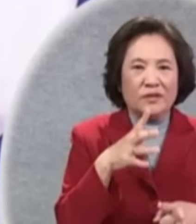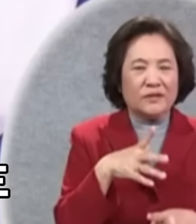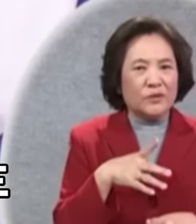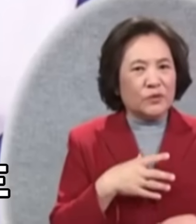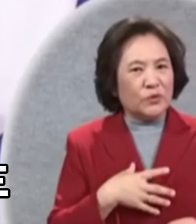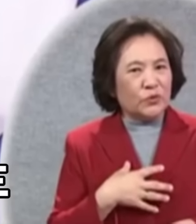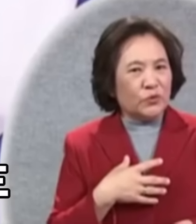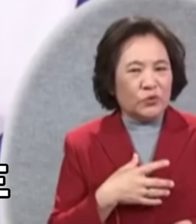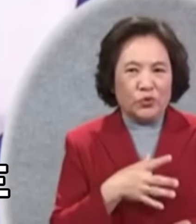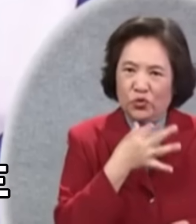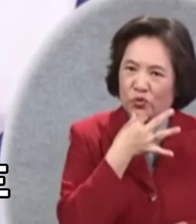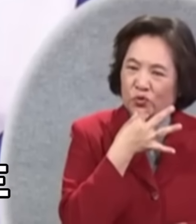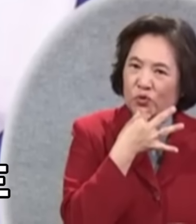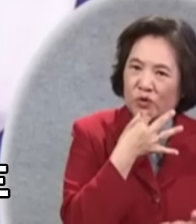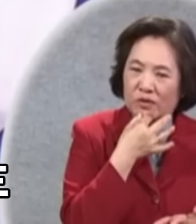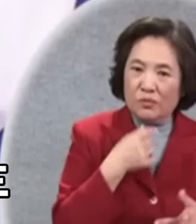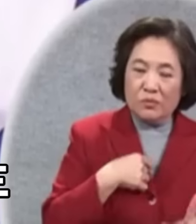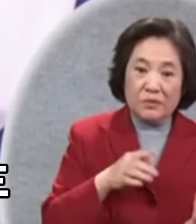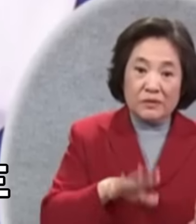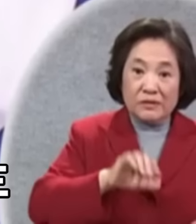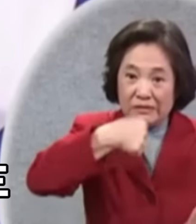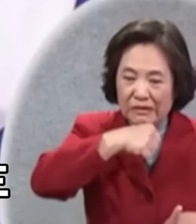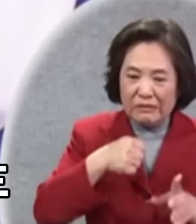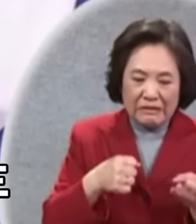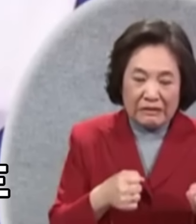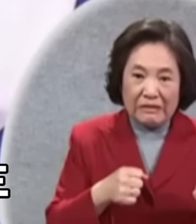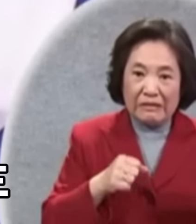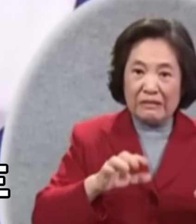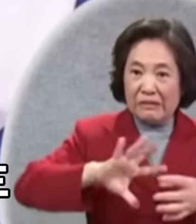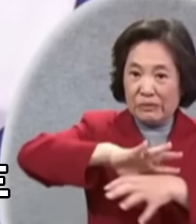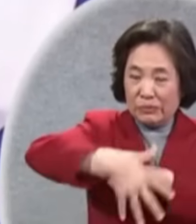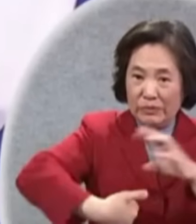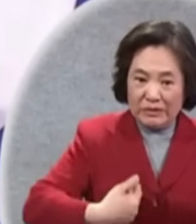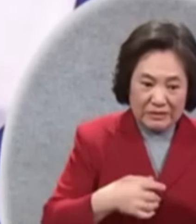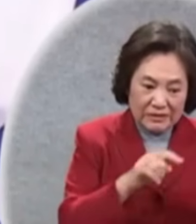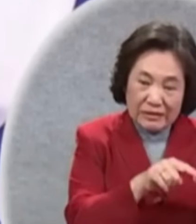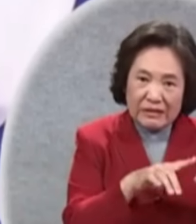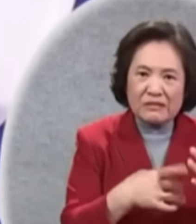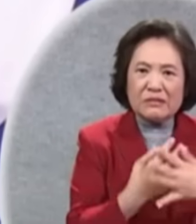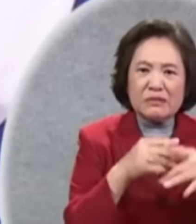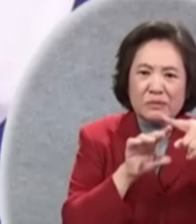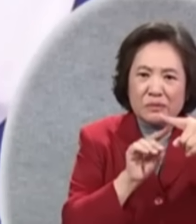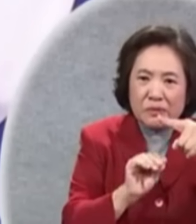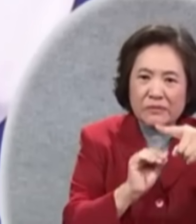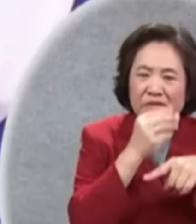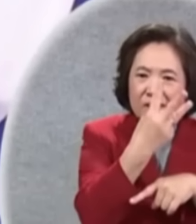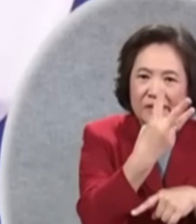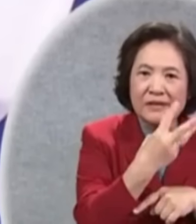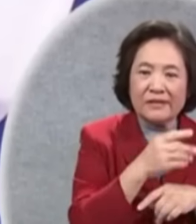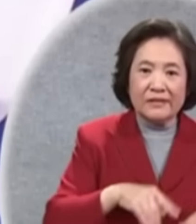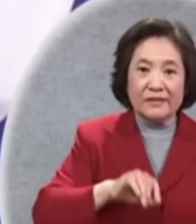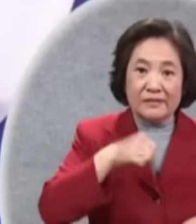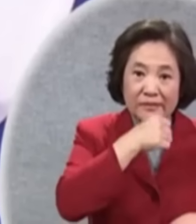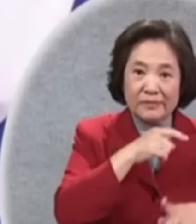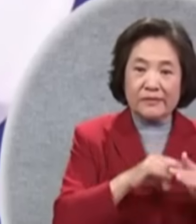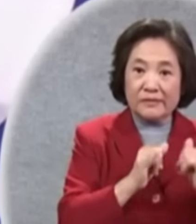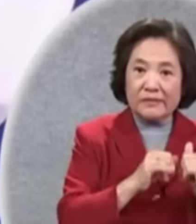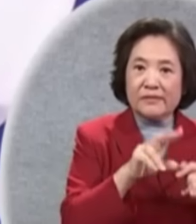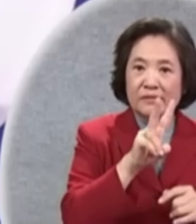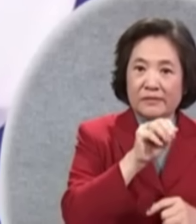臺灣佔全世界土地面積萬分之三 臺灣2300萬人口 中華民國臺澎金馬